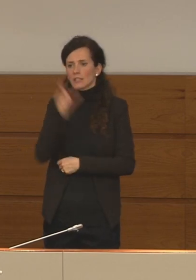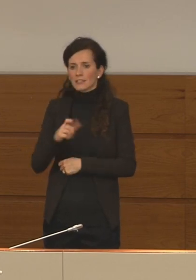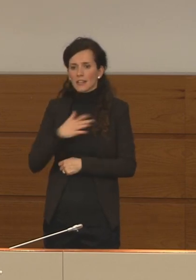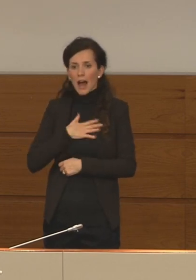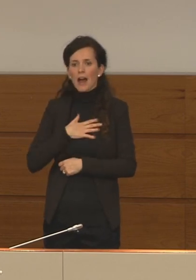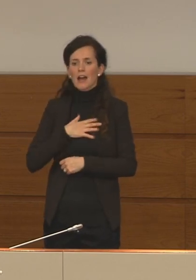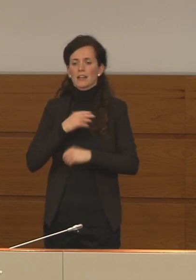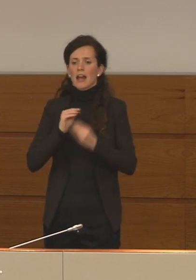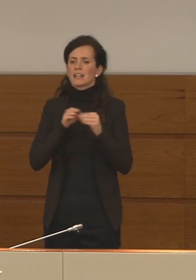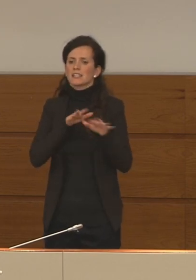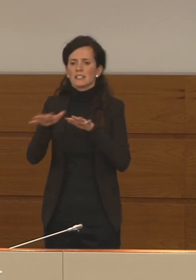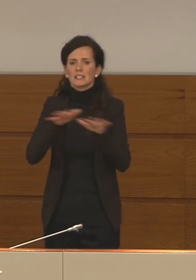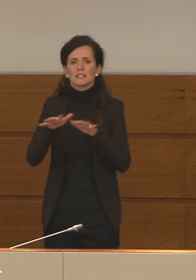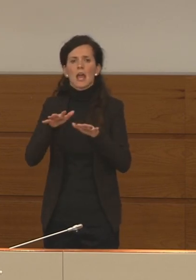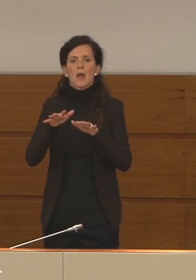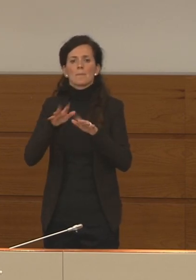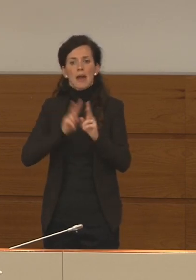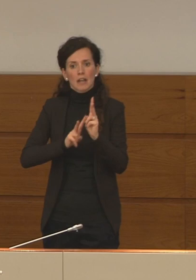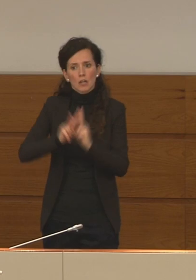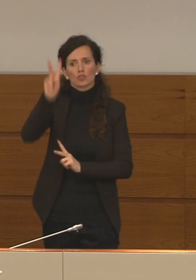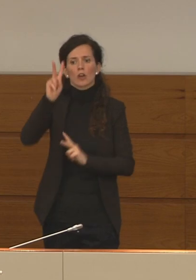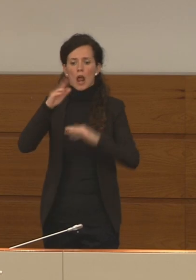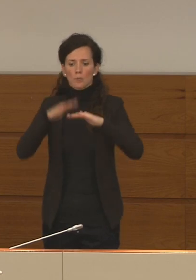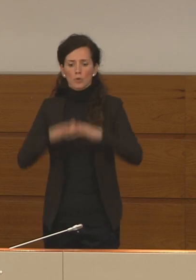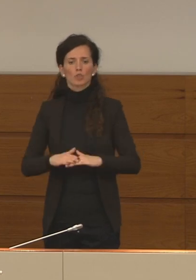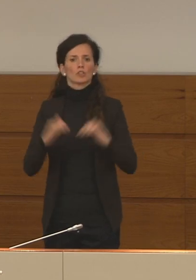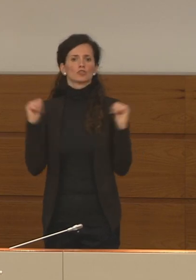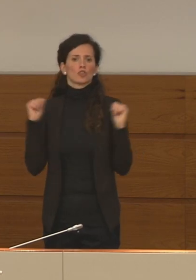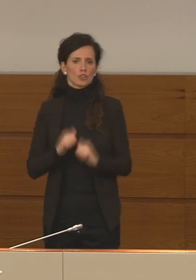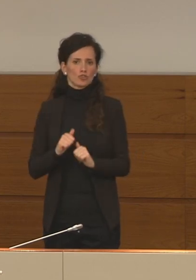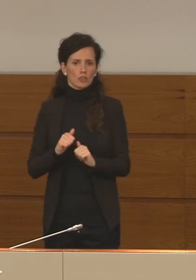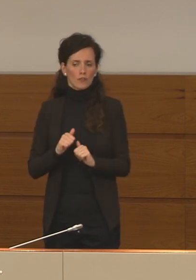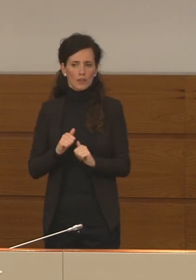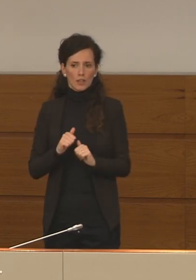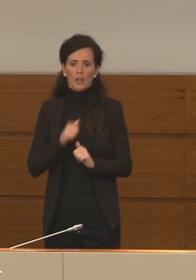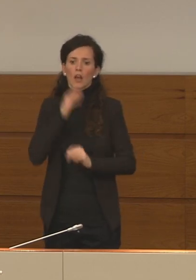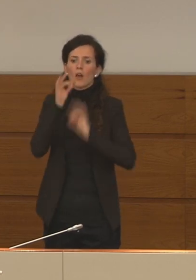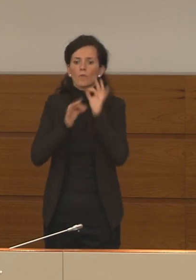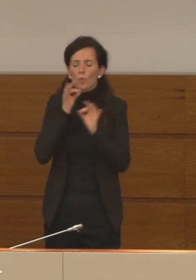civile nazionale che è quella di andare a trovare sul mercato nazionale